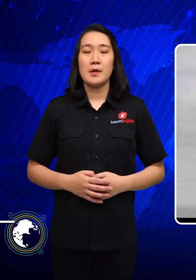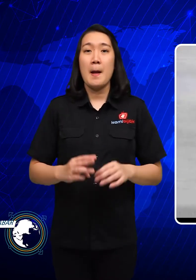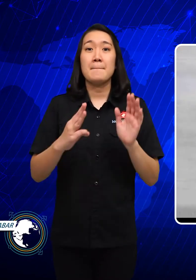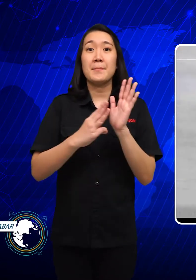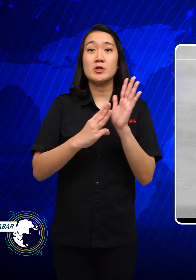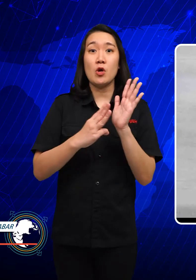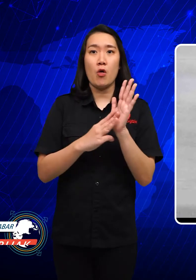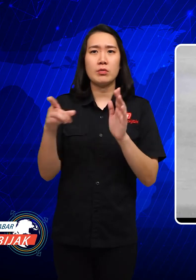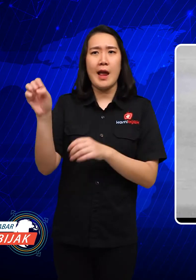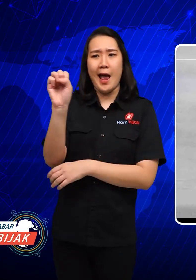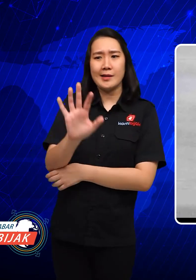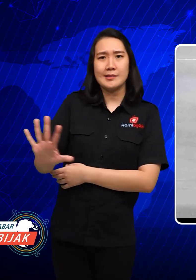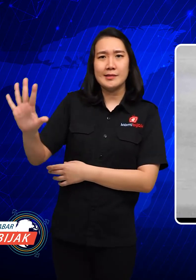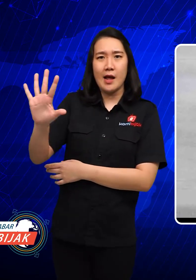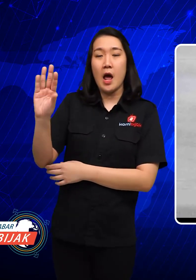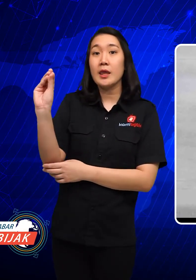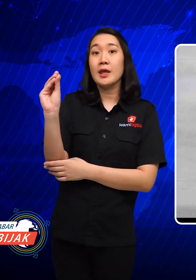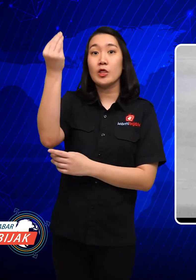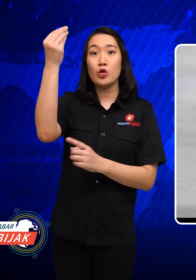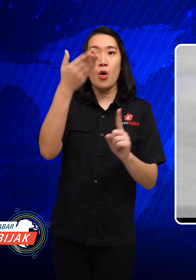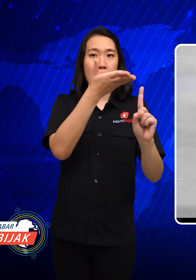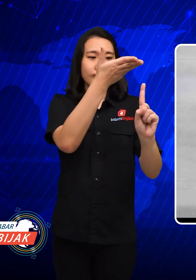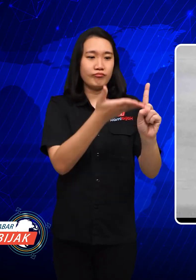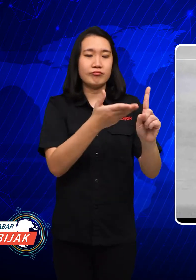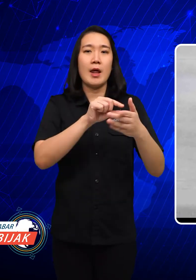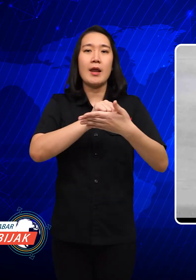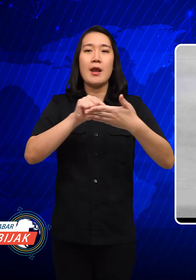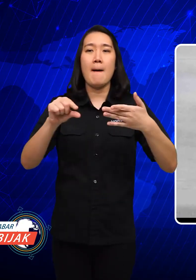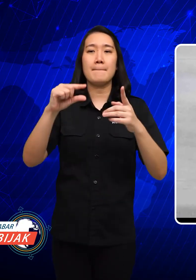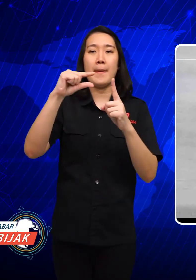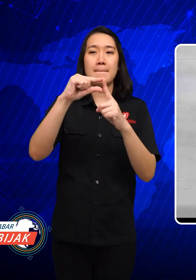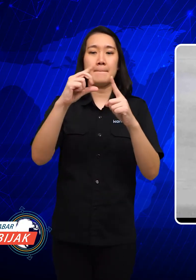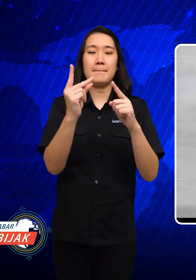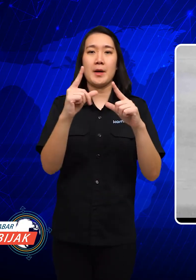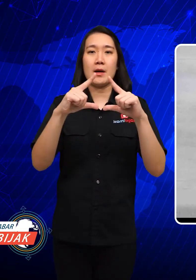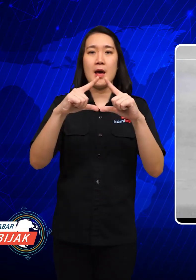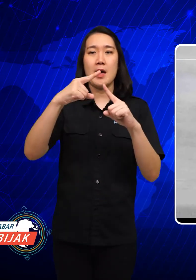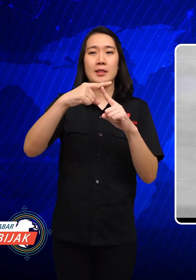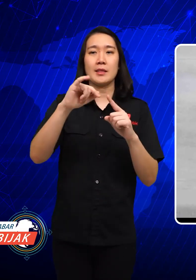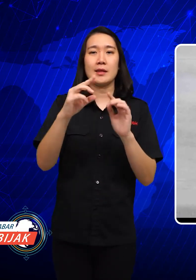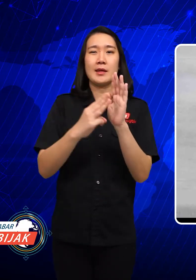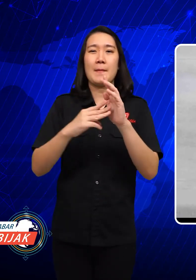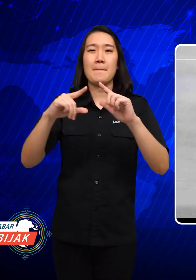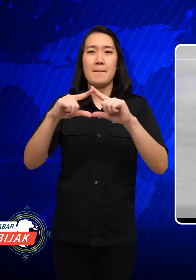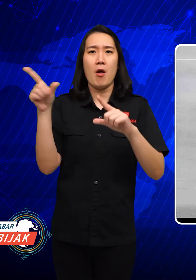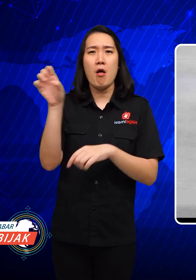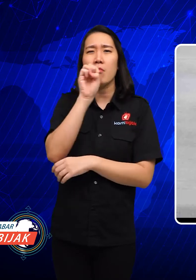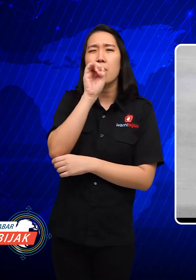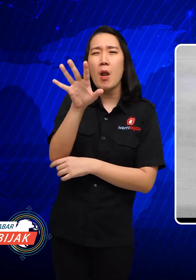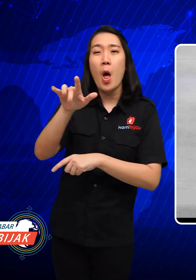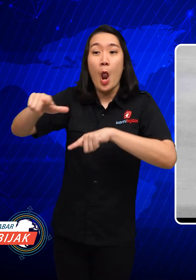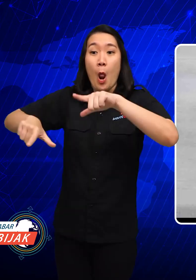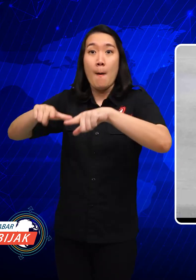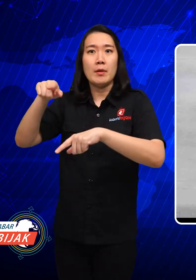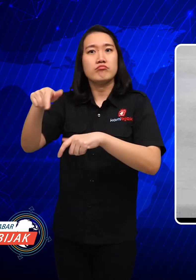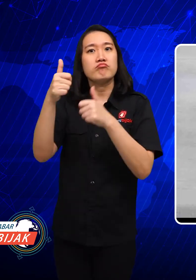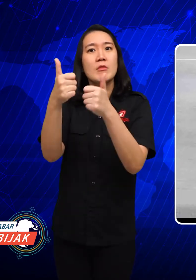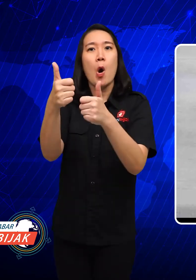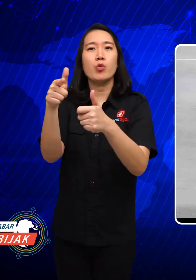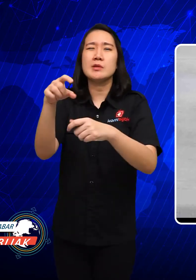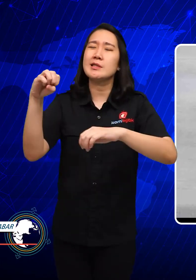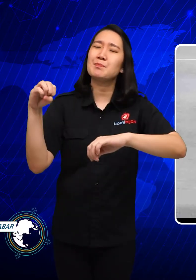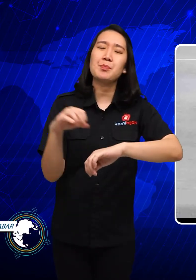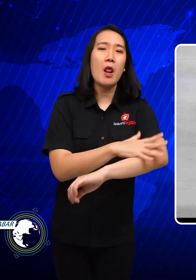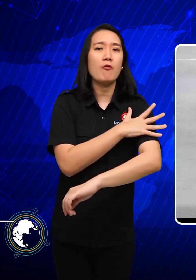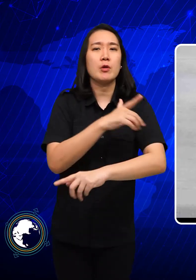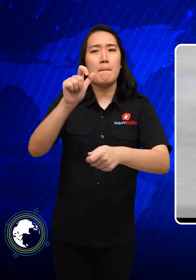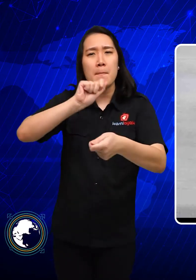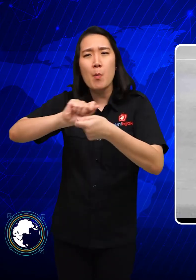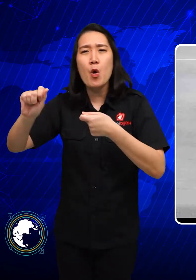Ketua Microsoft Asia, Pratima memuji kompetisi tersebut inspiratif karena membuat